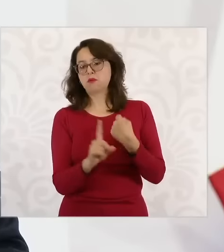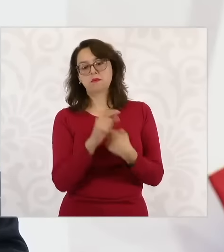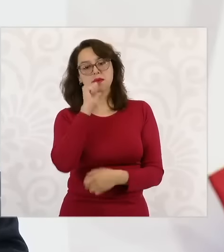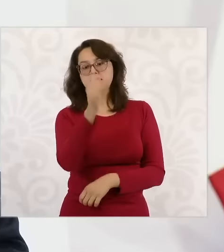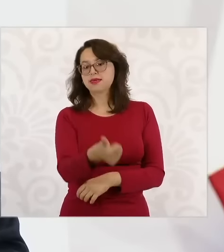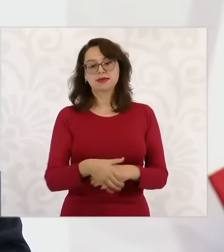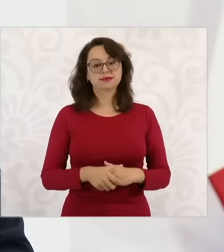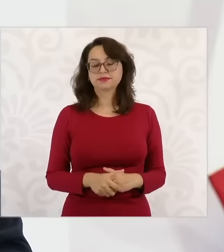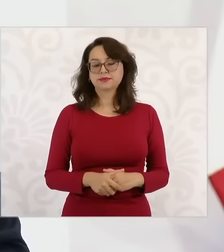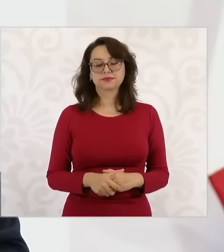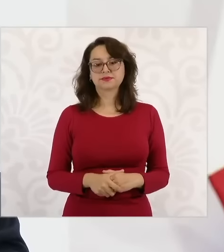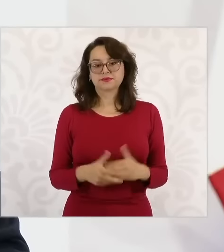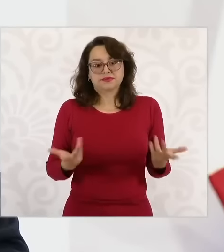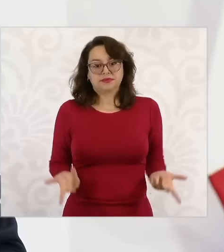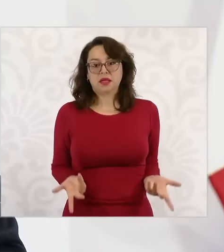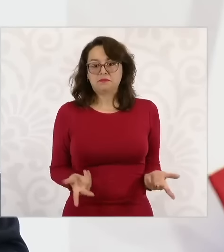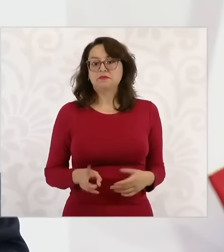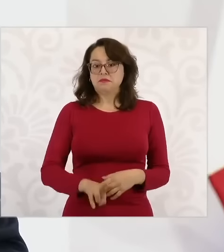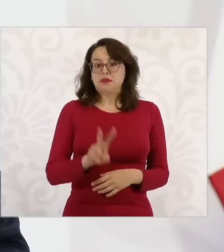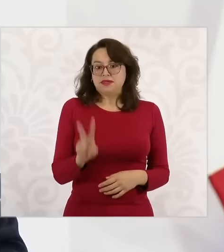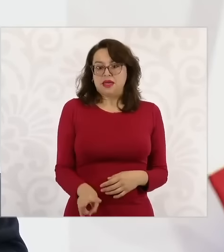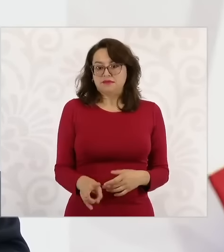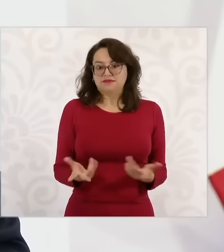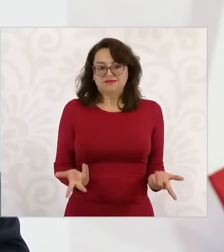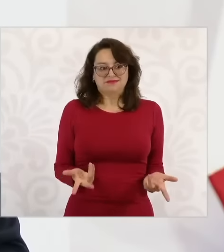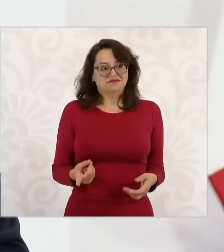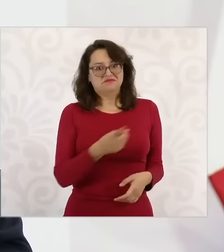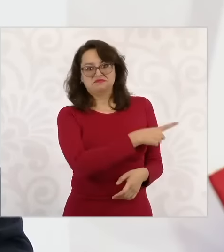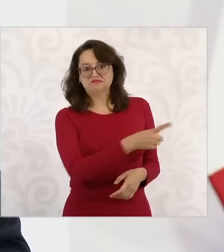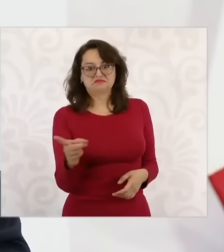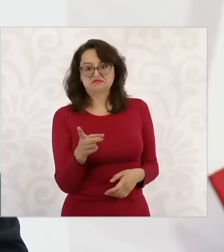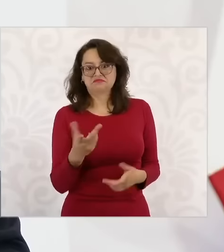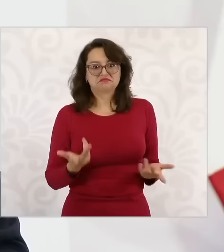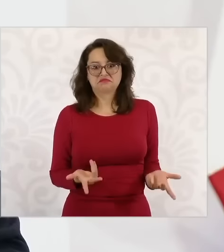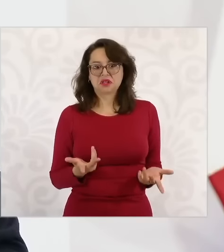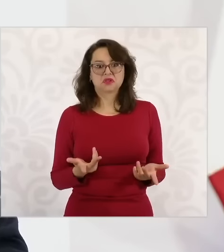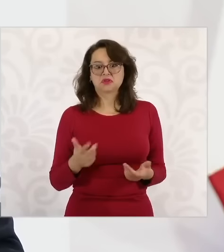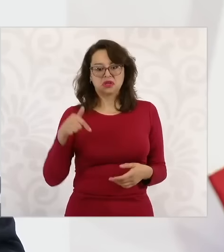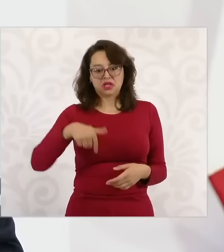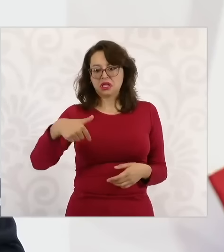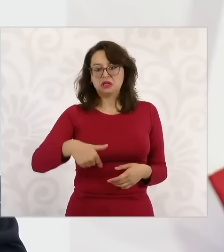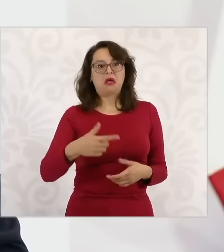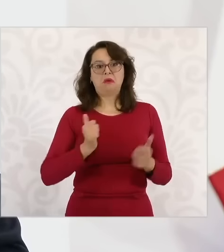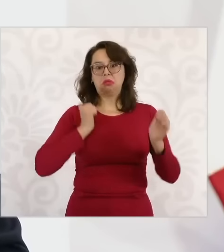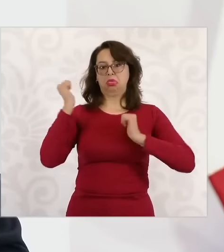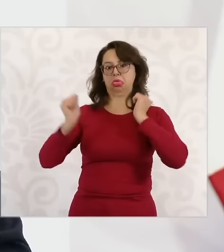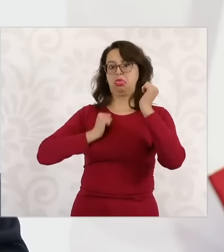las aerolíneas. Y lo decimos además con toda certeza, México no es piñata de nadie. México